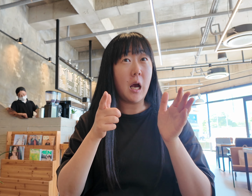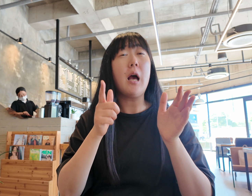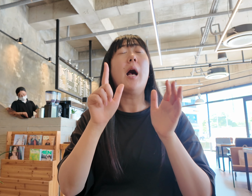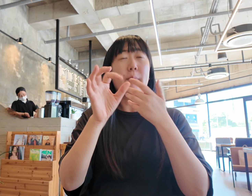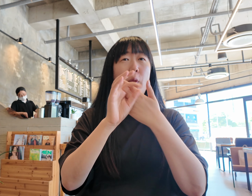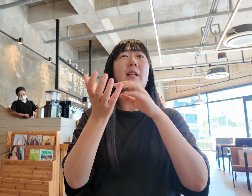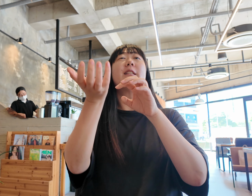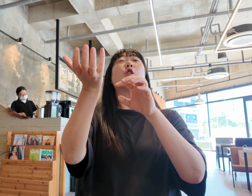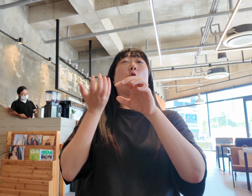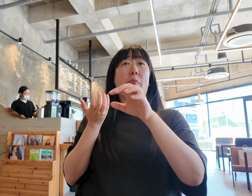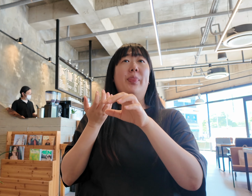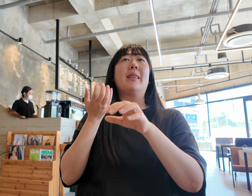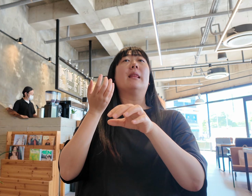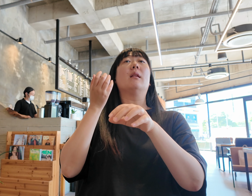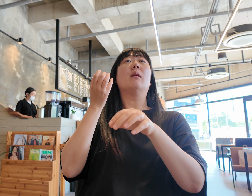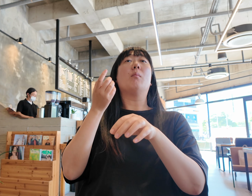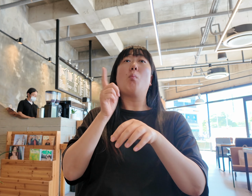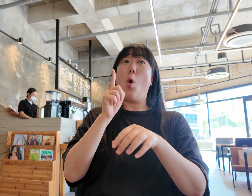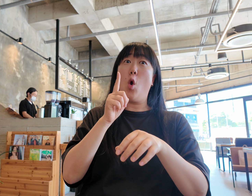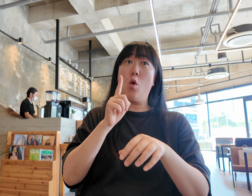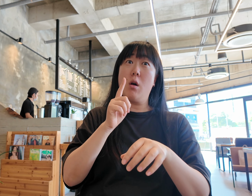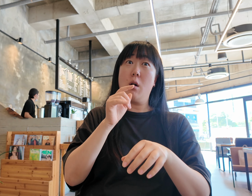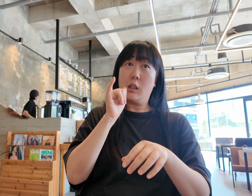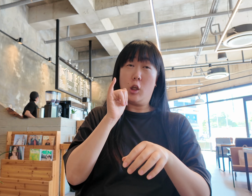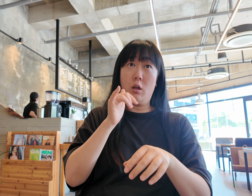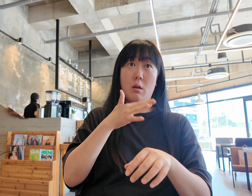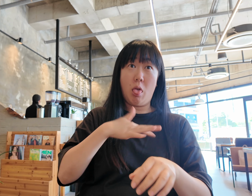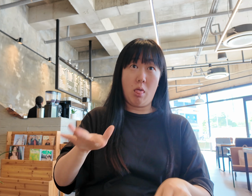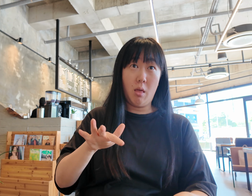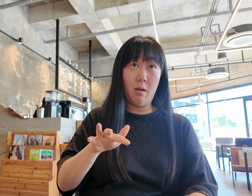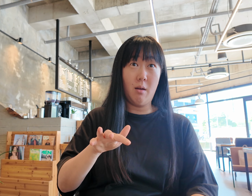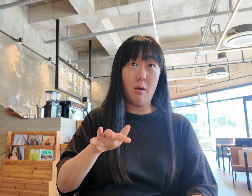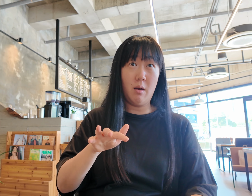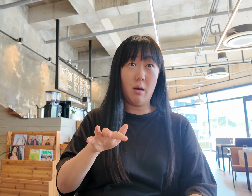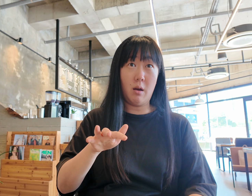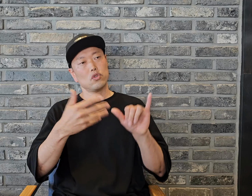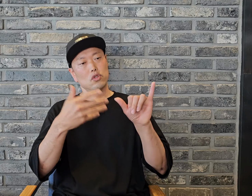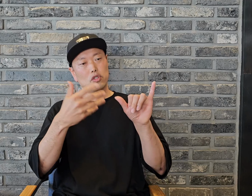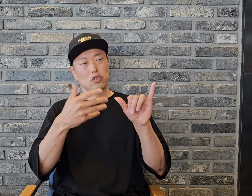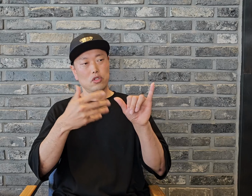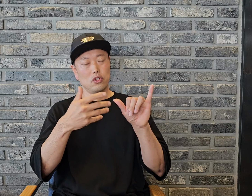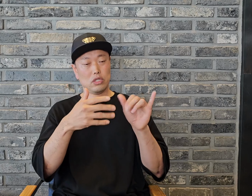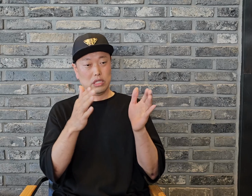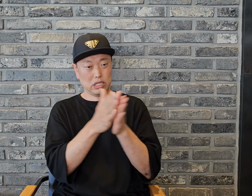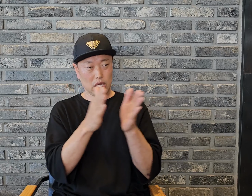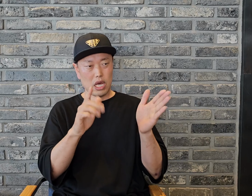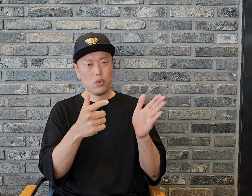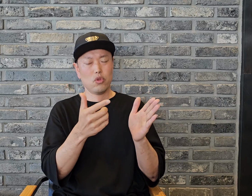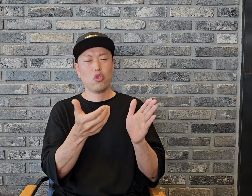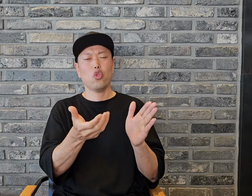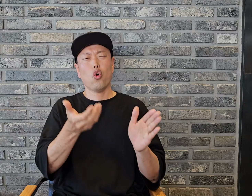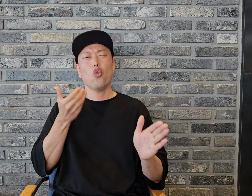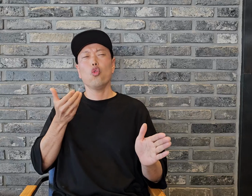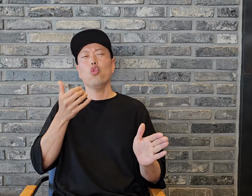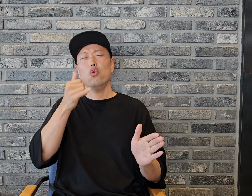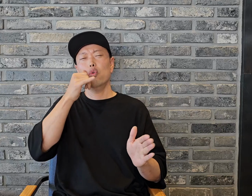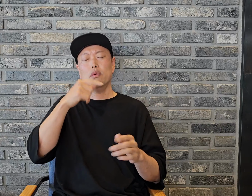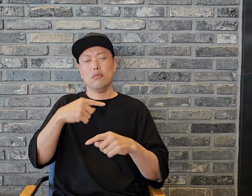아니면 그 전부터 연구하셨나요? 유튜브를 시작하기 전에도 연구를 많이 했어요